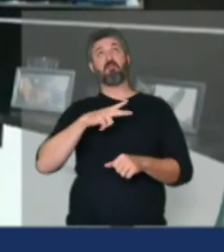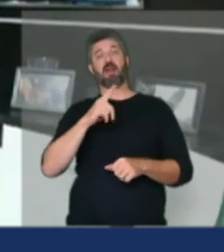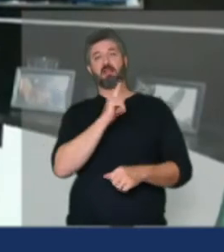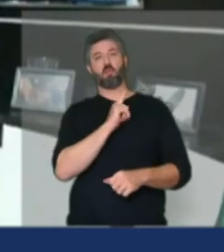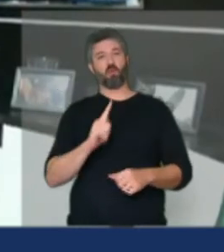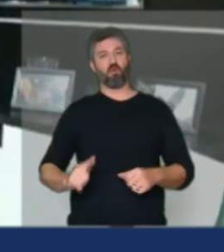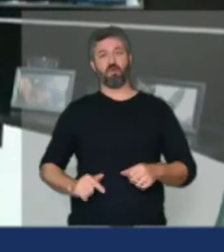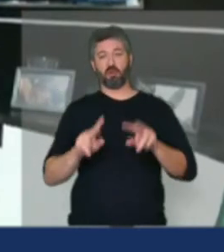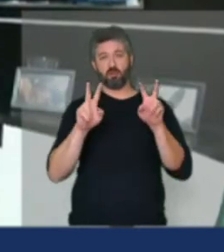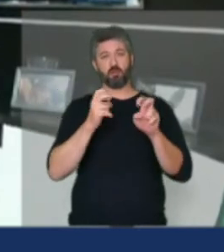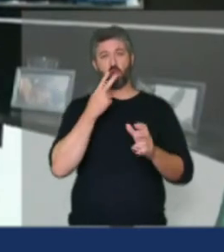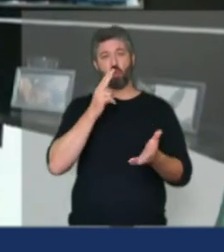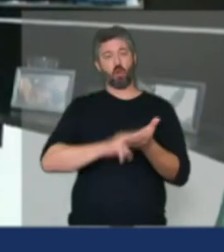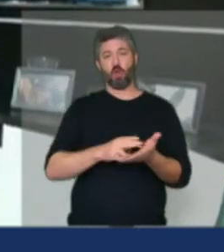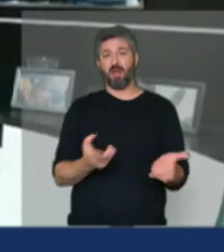RELAÇÃO AOS CORREIOS. OS